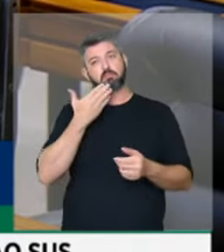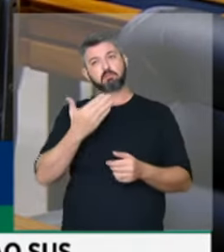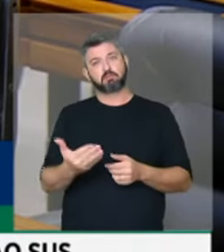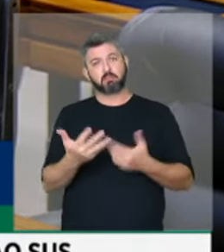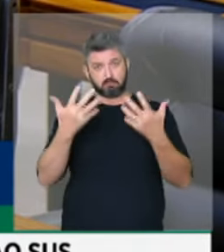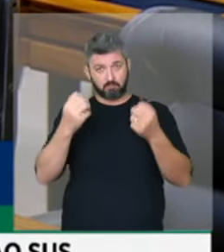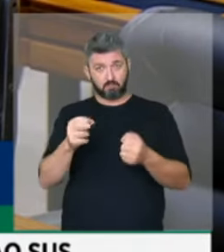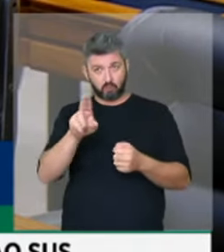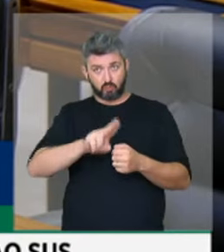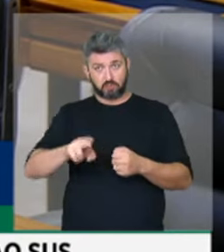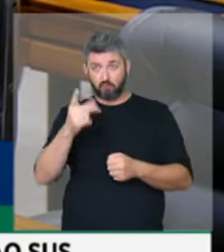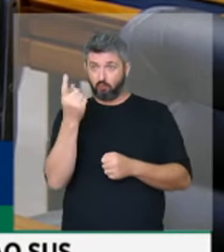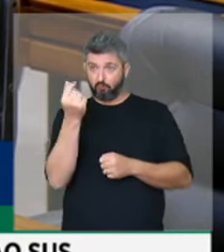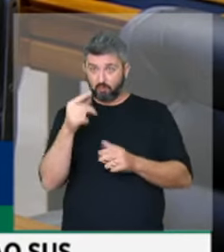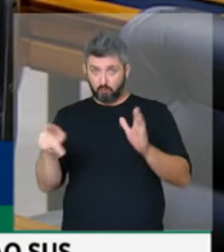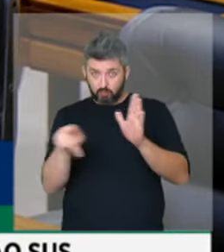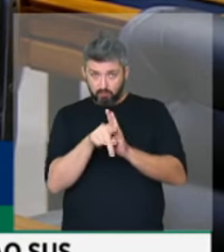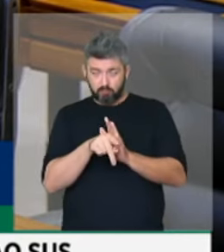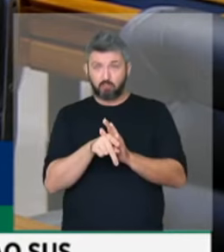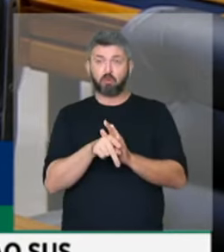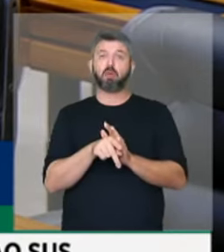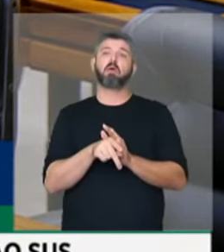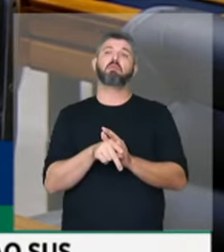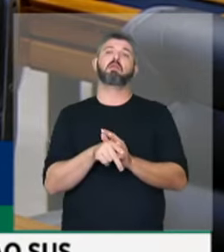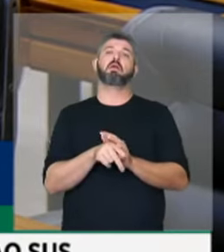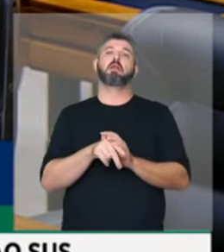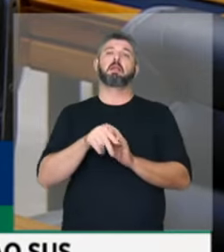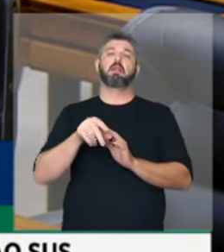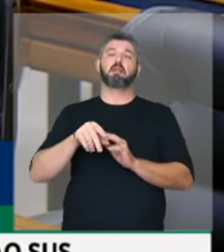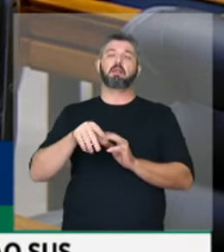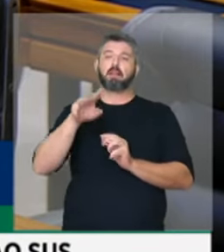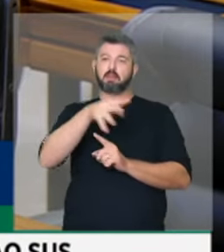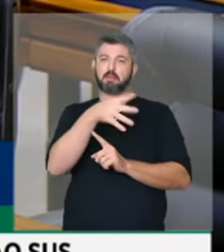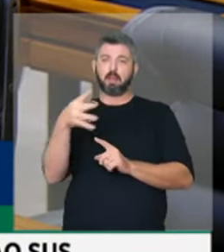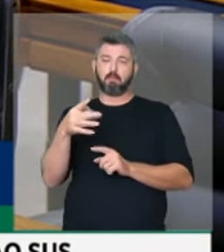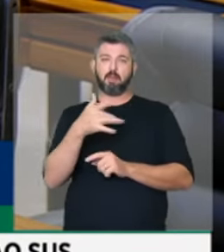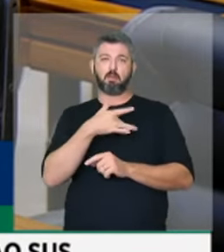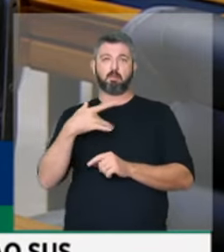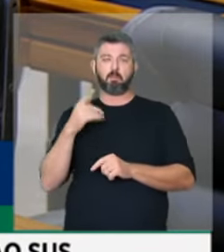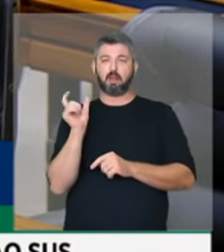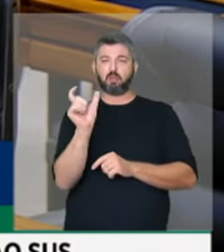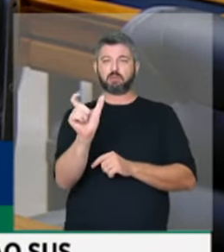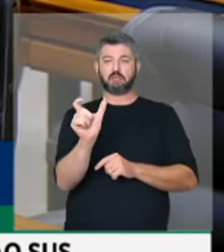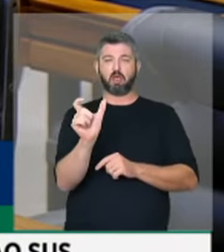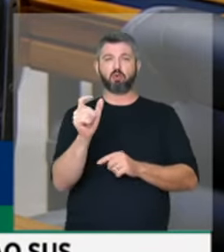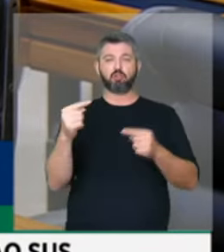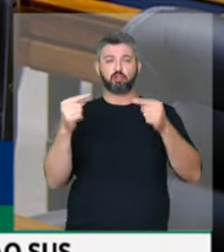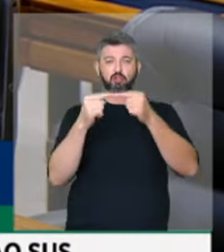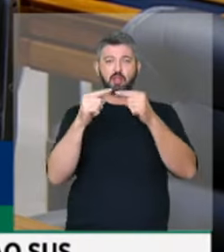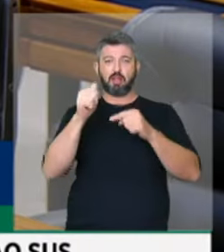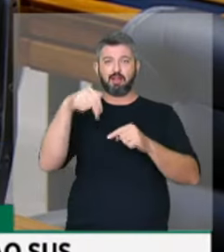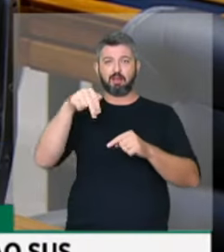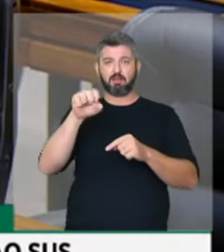USAR OS VALORES UTILIZADOS PELA SAÚDE SUPLEMENTAR, REGULAMENTADOS PELA AGÊNCIA NACIONAL DE SAÚDE, PRESIDENTE. -- [PRESIDENTE]: VAI